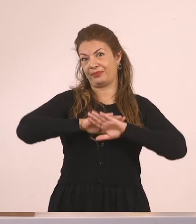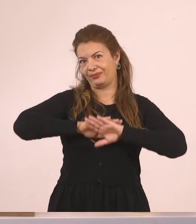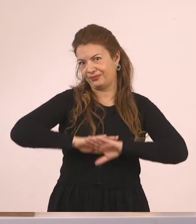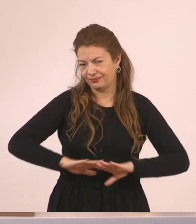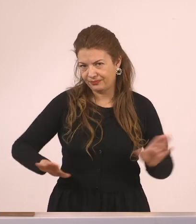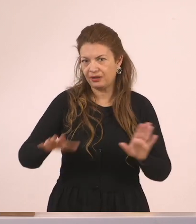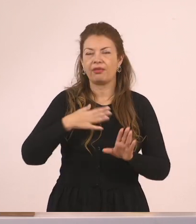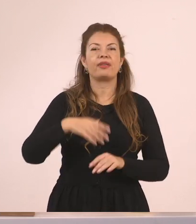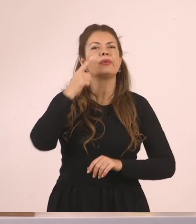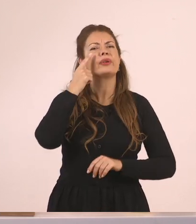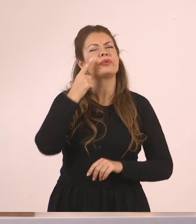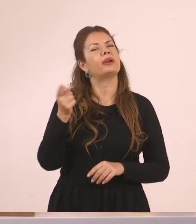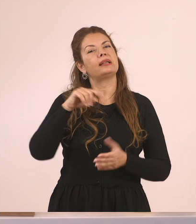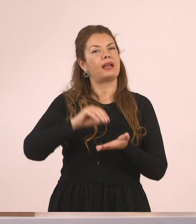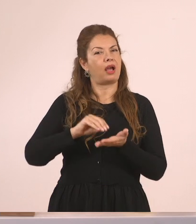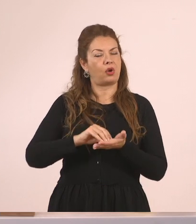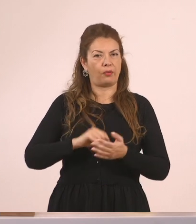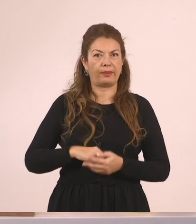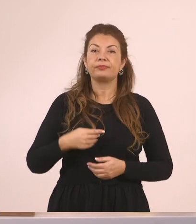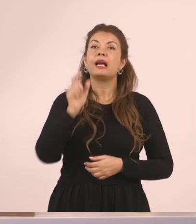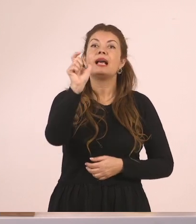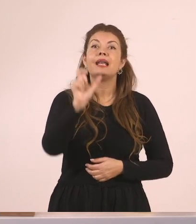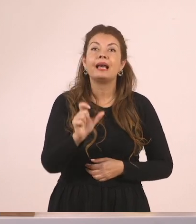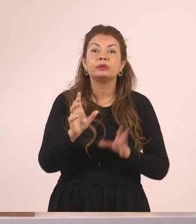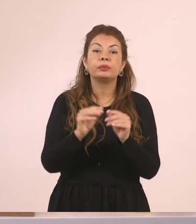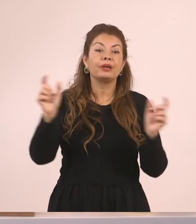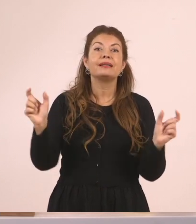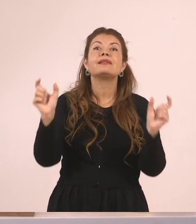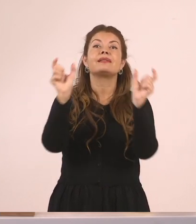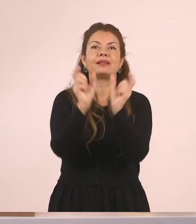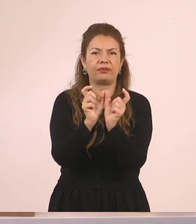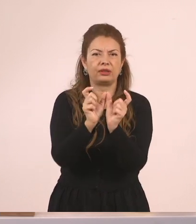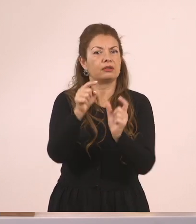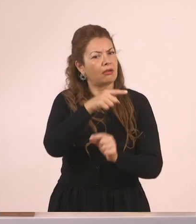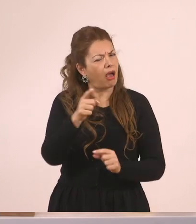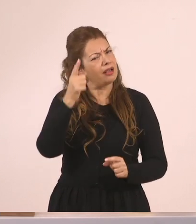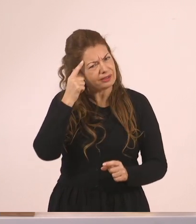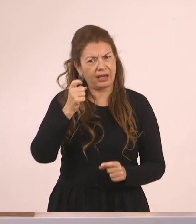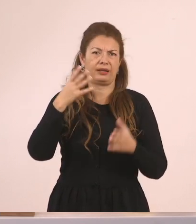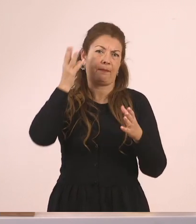θέλω να δούμε και κάτι άλλο. Θα δούμε τις σύνθετες λέξεις. Τις έχουμε ξαναδεί. Τι είναι οι σύνθετες λέξεις;